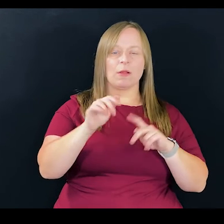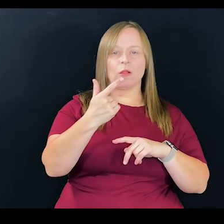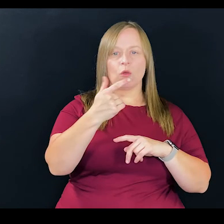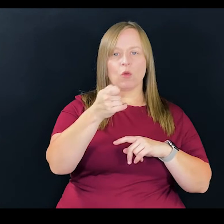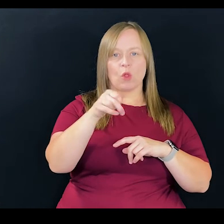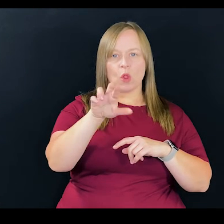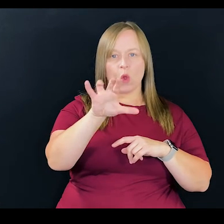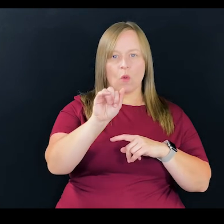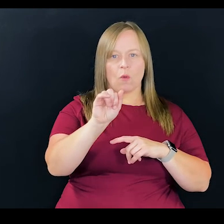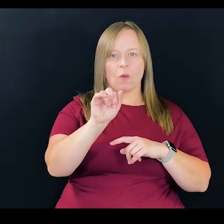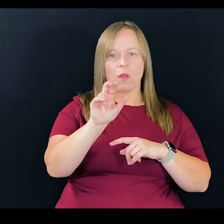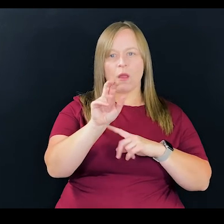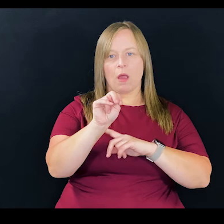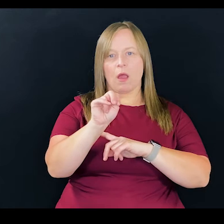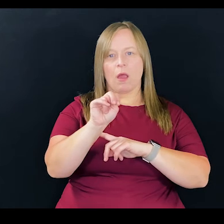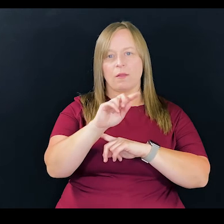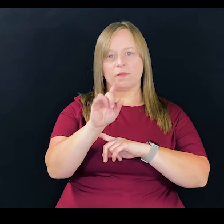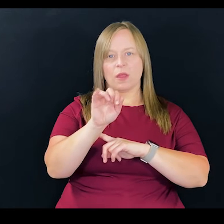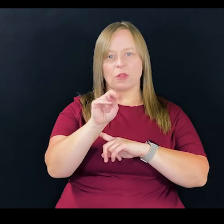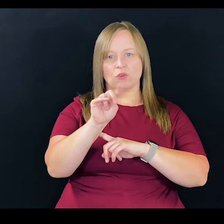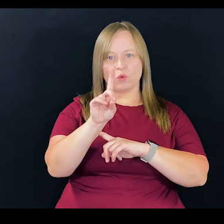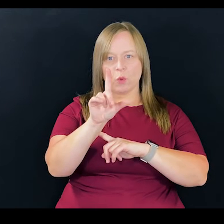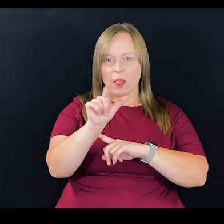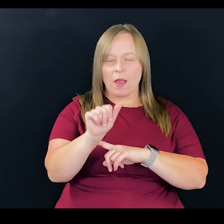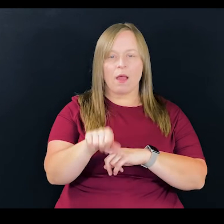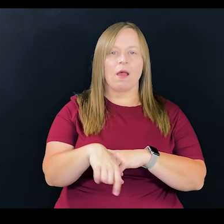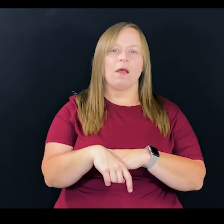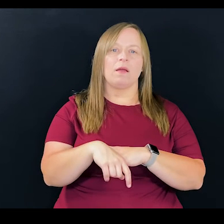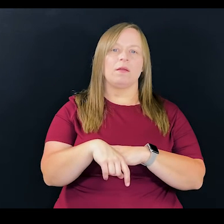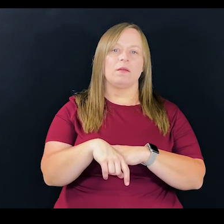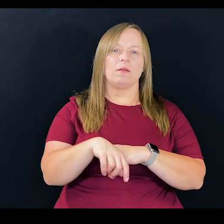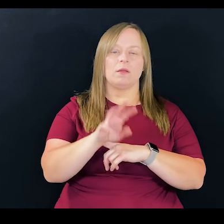personas como Gloria Anzaldúa, Chavela Vargas,